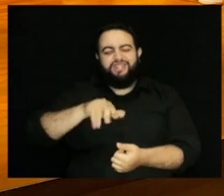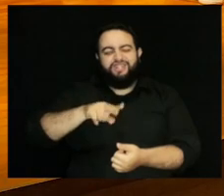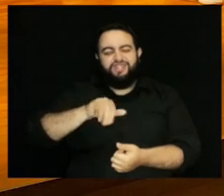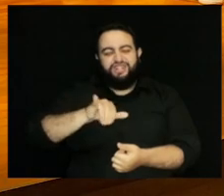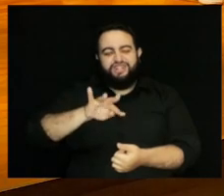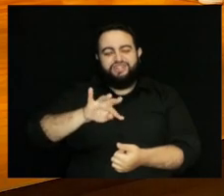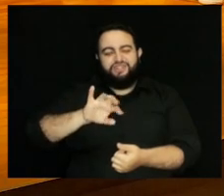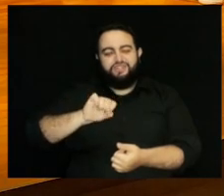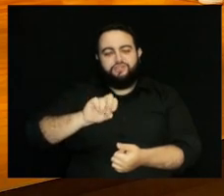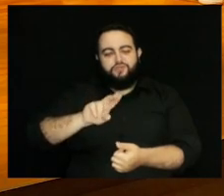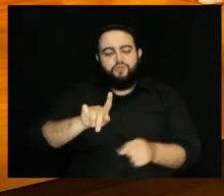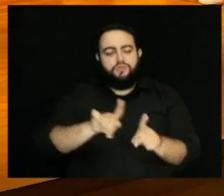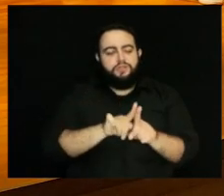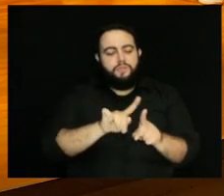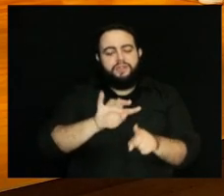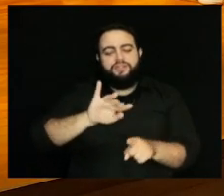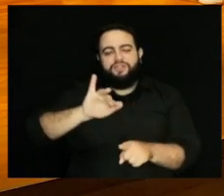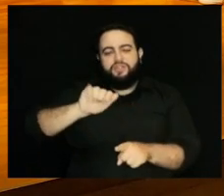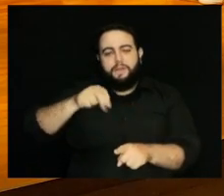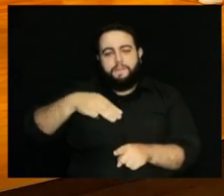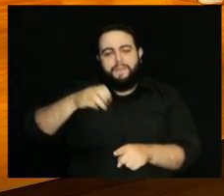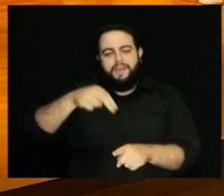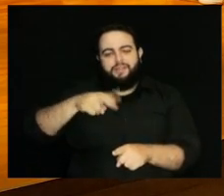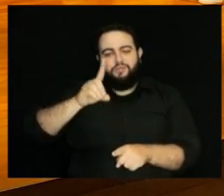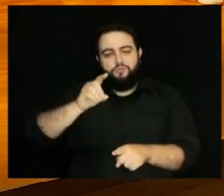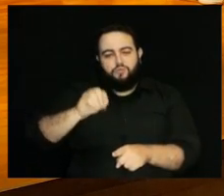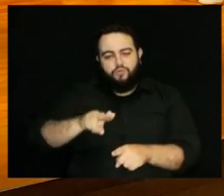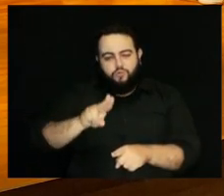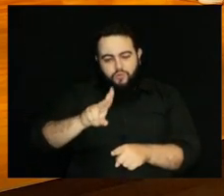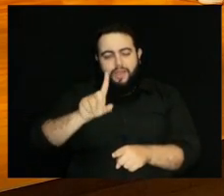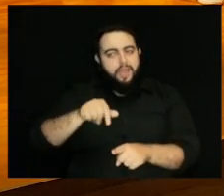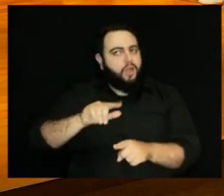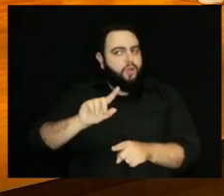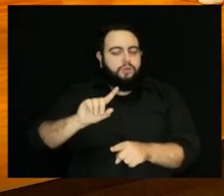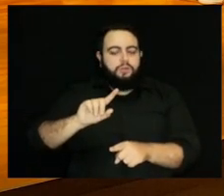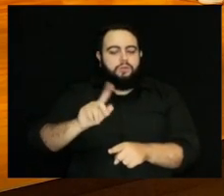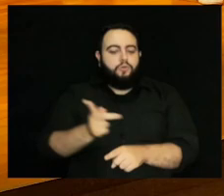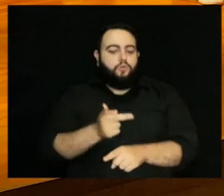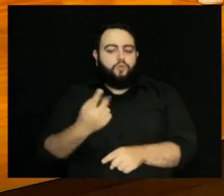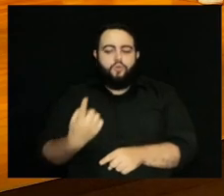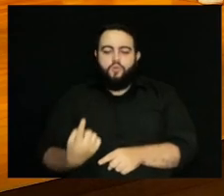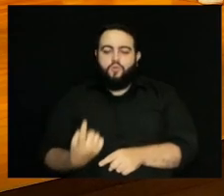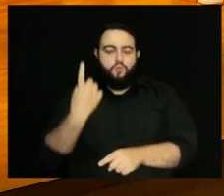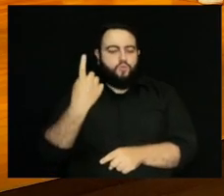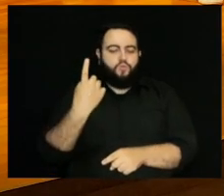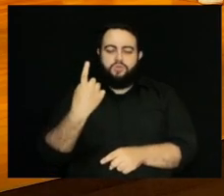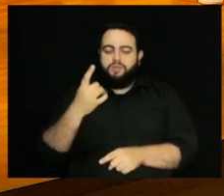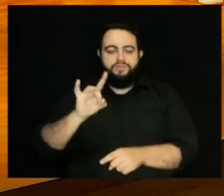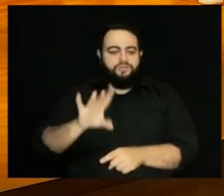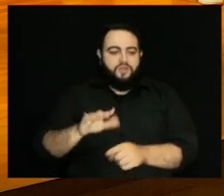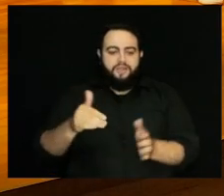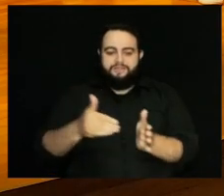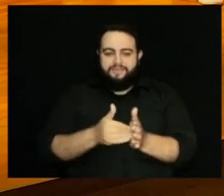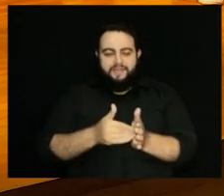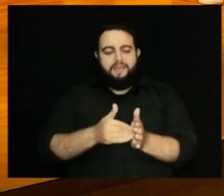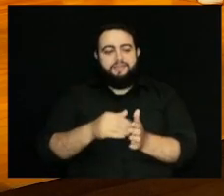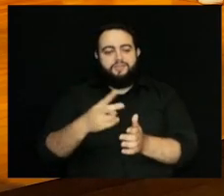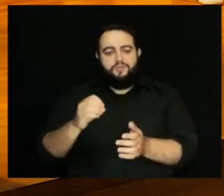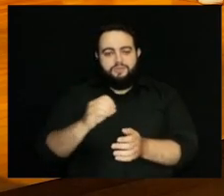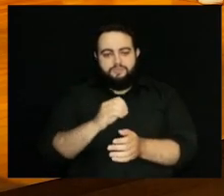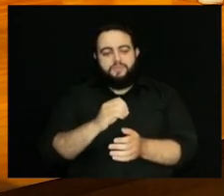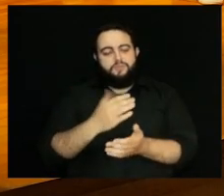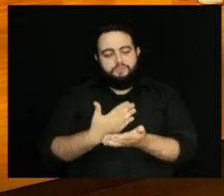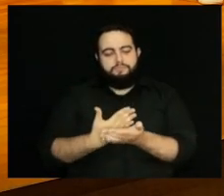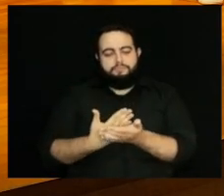aparecidas né. Mas tem essa geração surgida... Bom, tem todo o rock gaúcho dos anos 80 que nós não